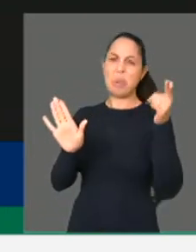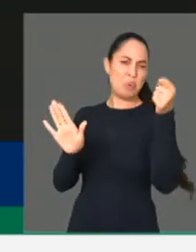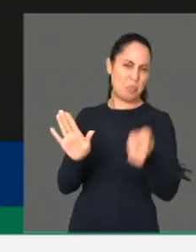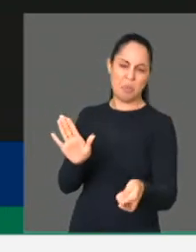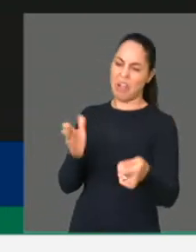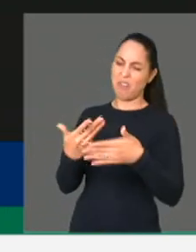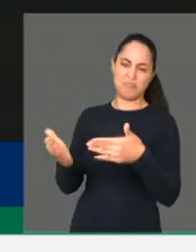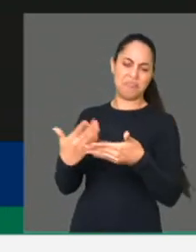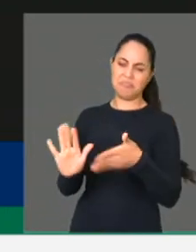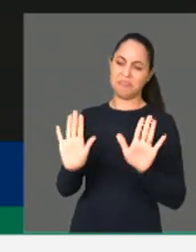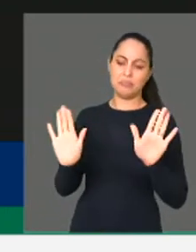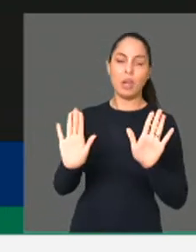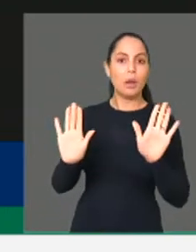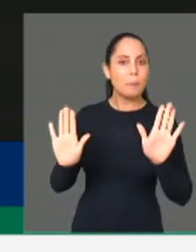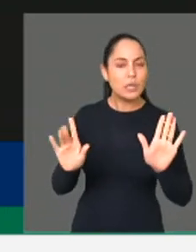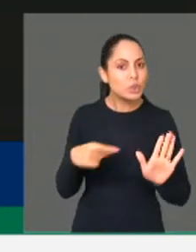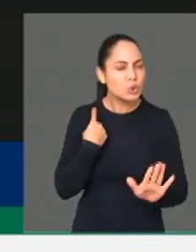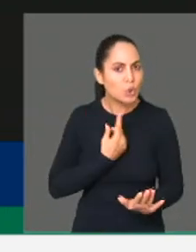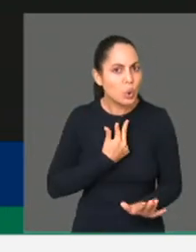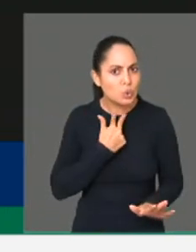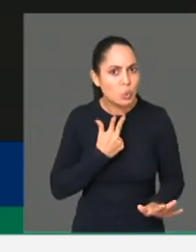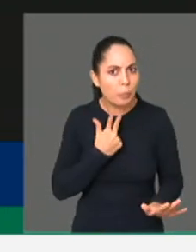TENTANDO SE MANTER VIVOS NA ATIVIDADE ECONÔMICA E, REPETINDO, GERANDO E GERANDO MUITOS EMPREGOS, NAS REGIÕES